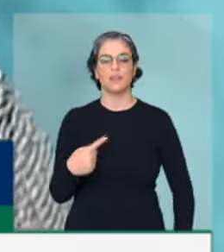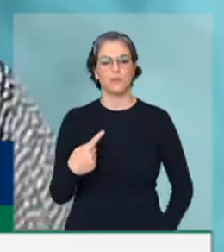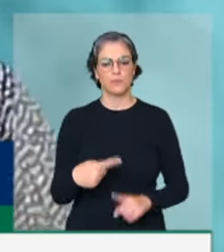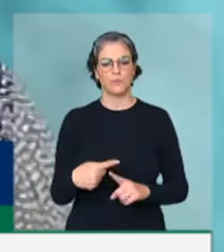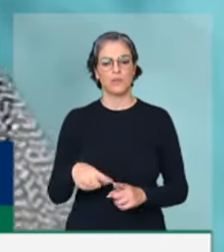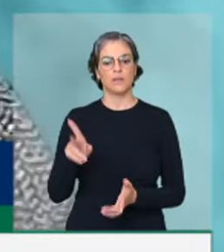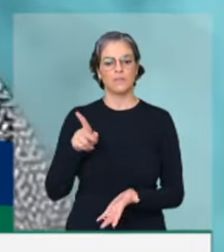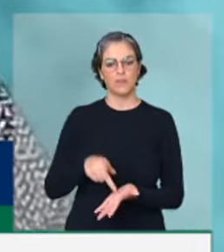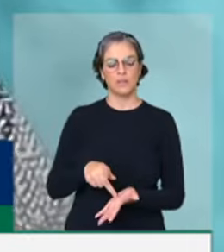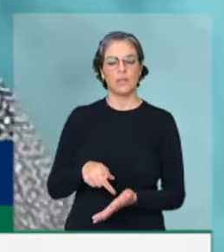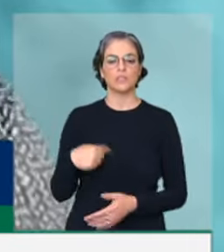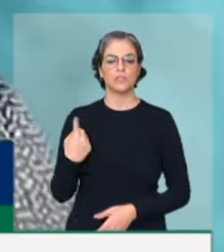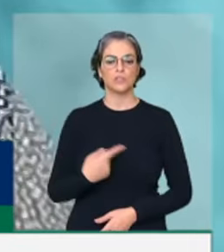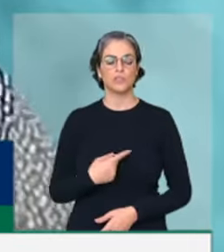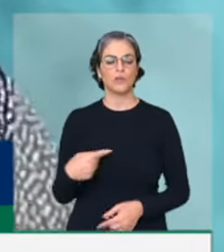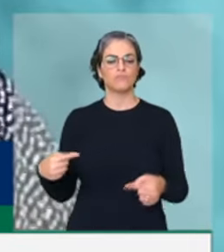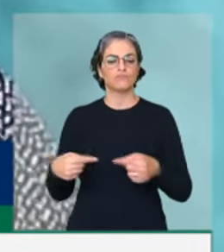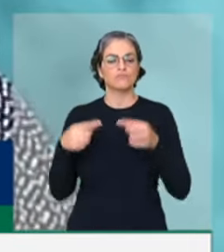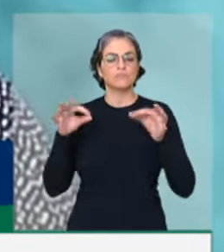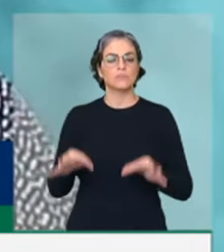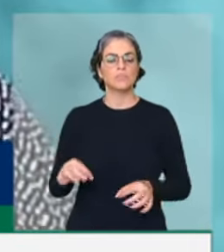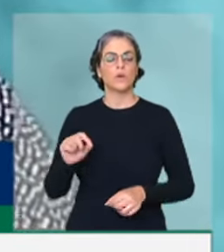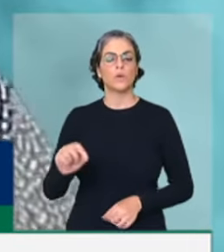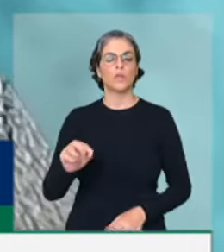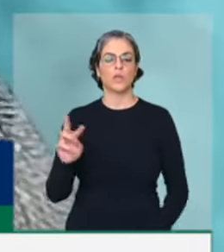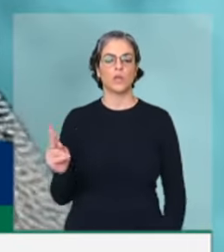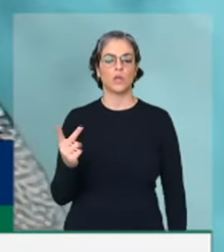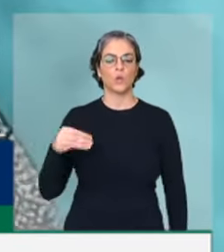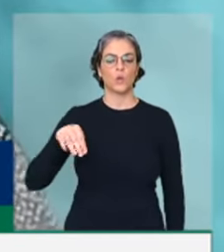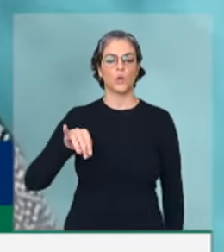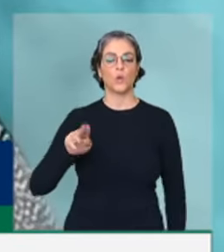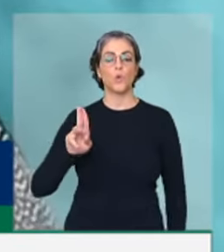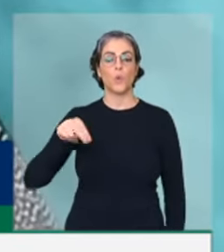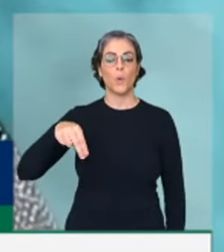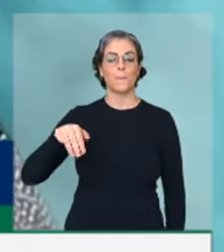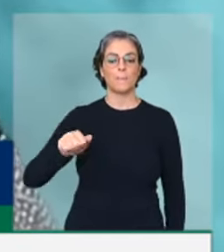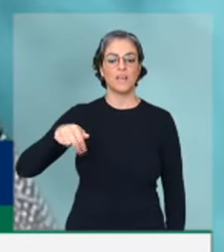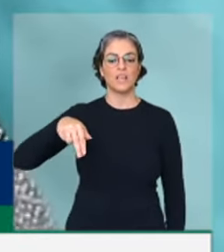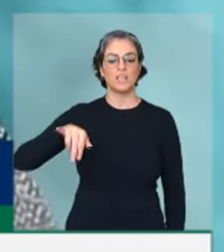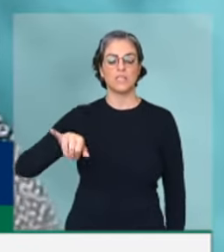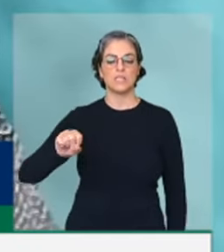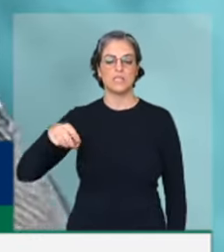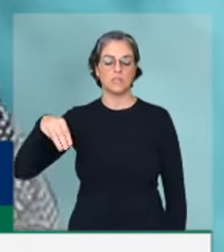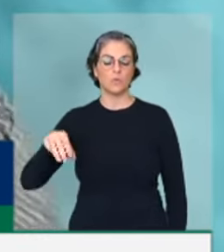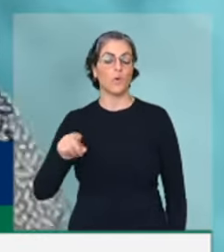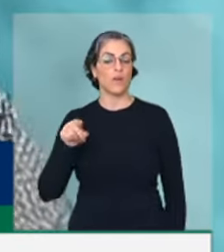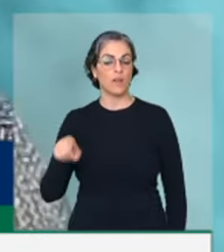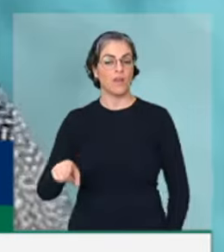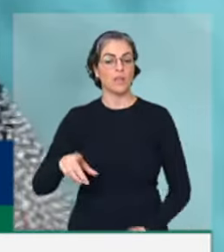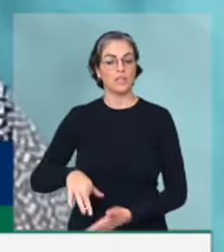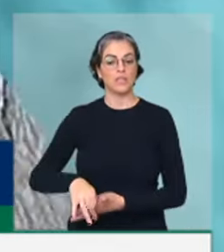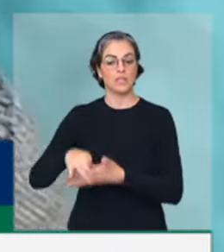AROLDO, MEMBRO DA JUVENTUDE UNIVERSITÁRIA CRISTÃ, SE TRANSFORMOU NUM GRANDE LÍDER. E CONHECEU SOLANGE SILVANO IA, A SUA ESPOSA ATÉ O DIA DE